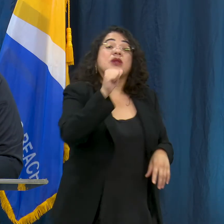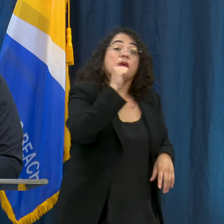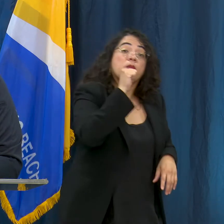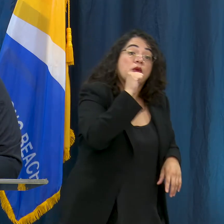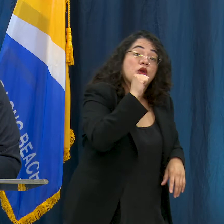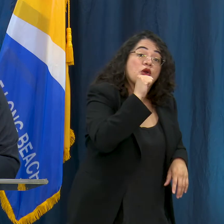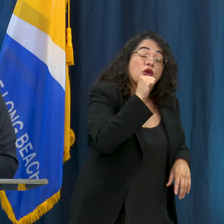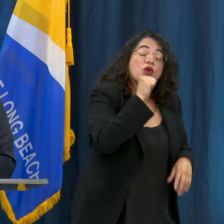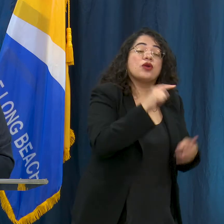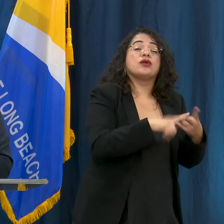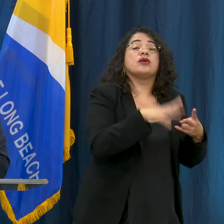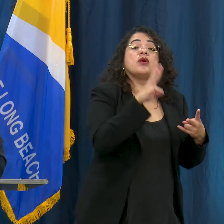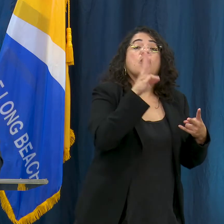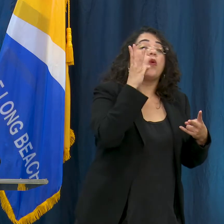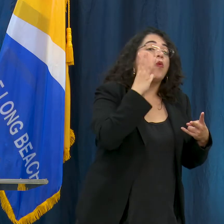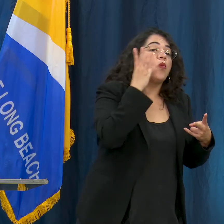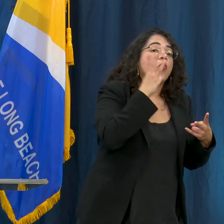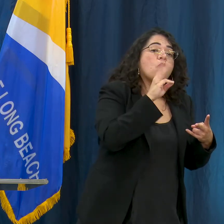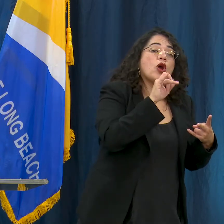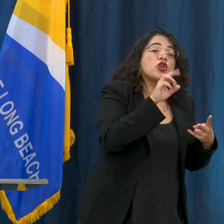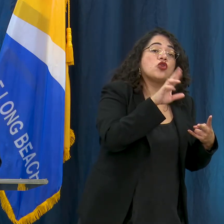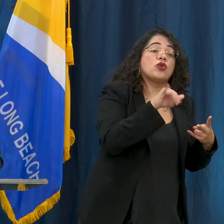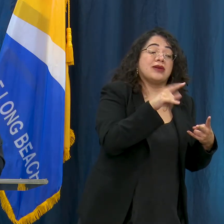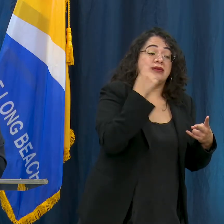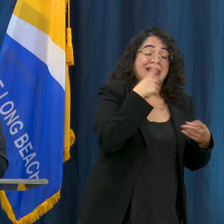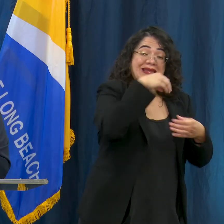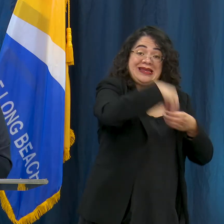volver al abrir con solos sin cuenta por ciento de